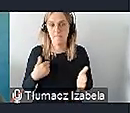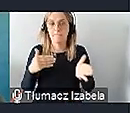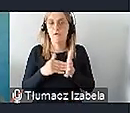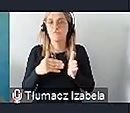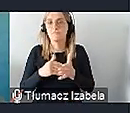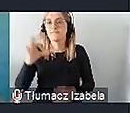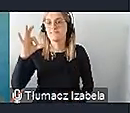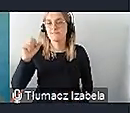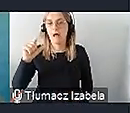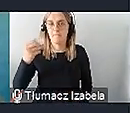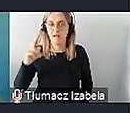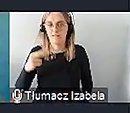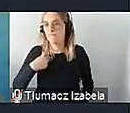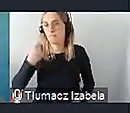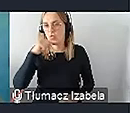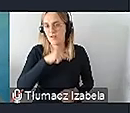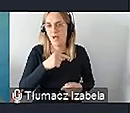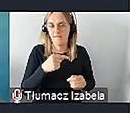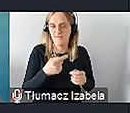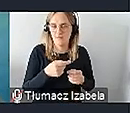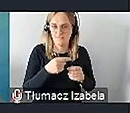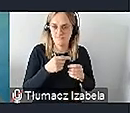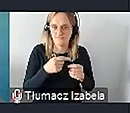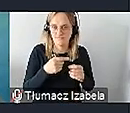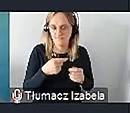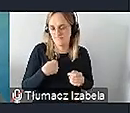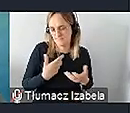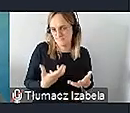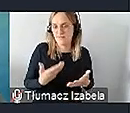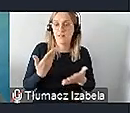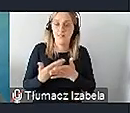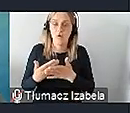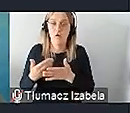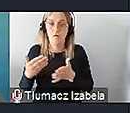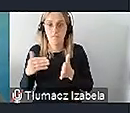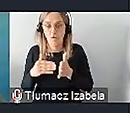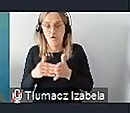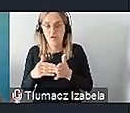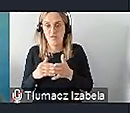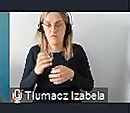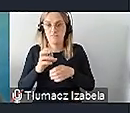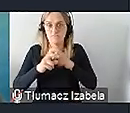Może my nie mamy takich umiejętności, więc potrzebujemy pomocy. Pani Mariola pisze, że potrzebne rozbrojenie.